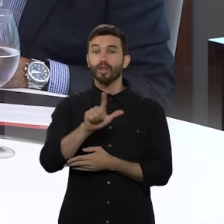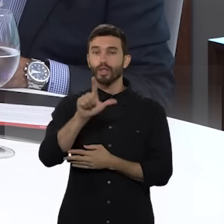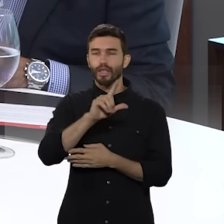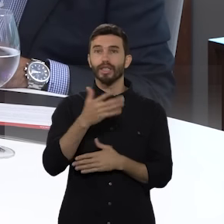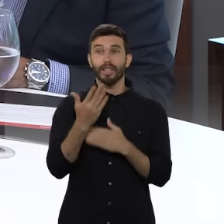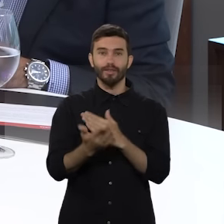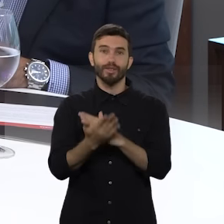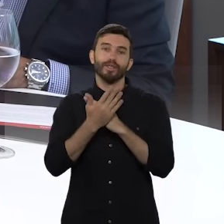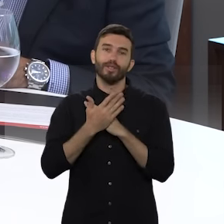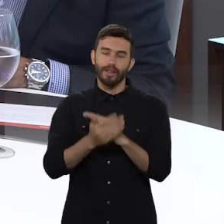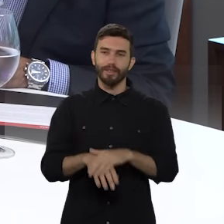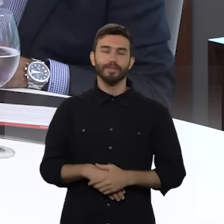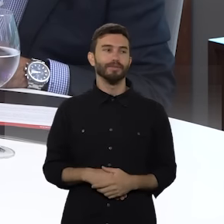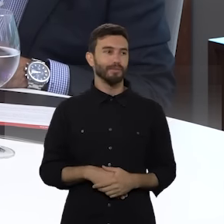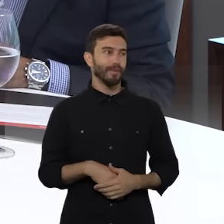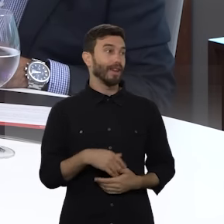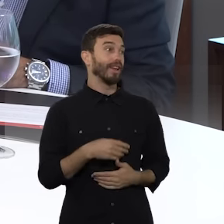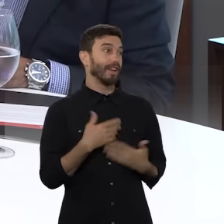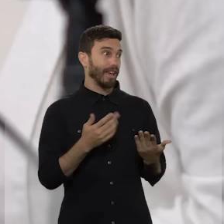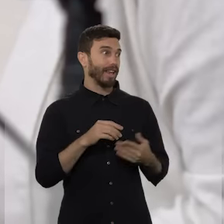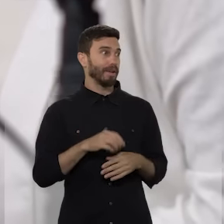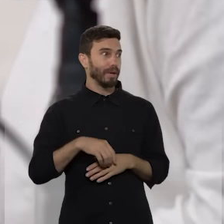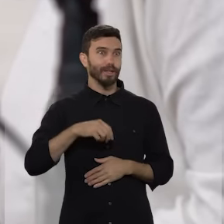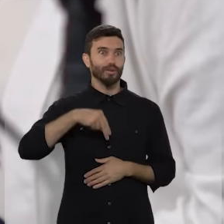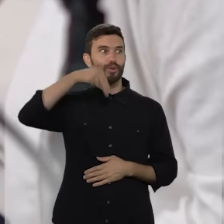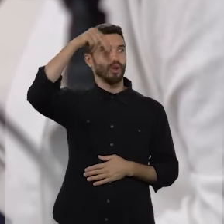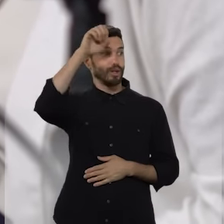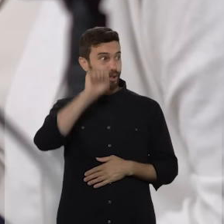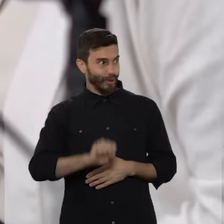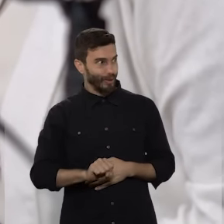É quase do Oiapoque ao Chuí, não é? É e nós vamos chegar mais em cima. Já estamos lá